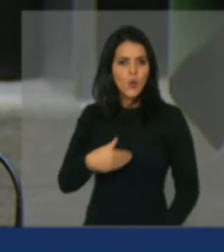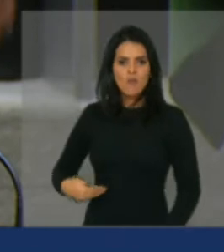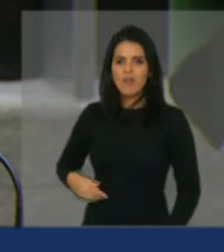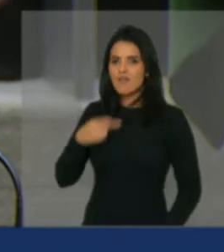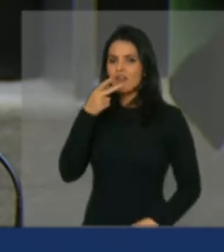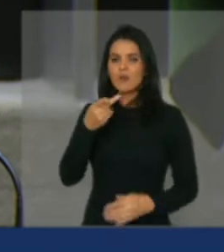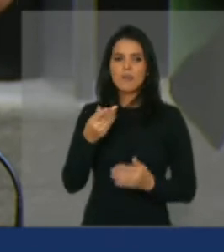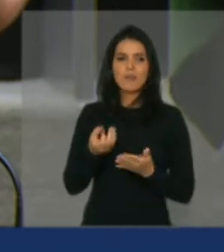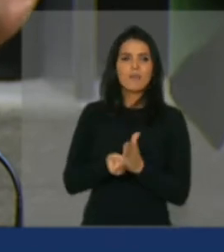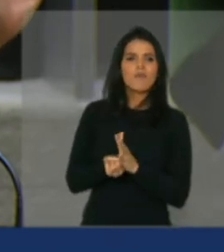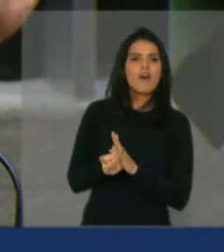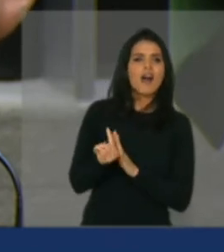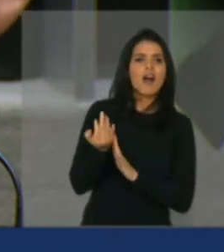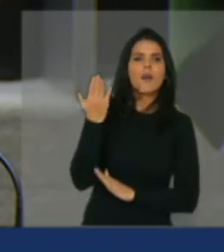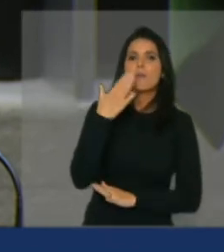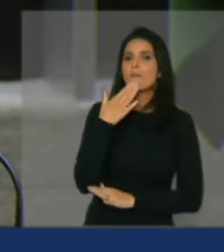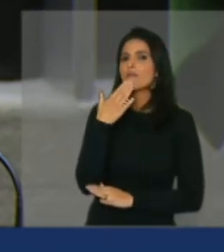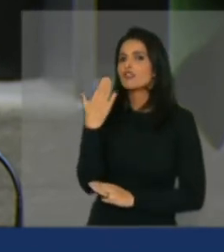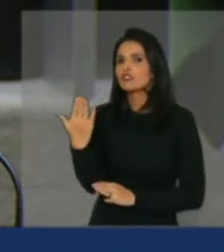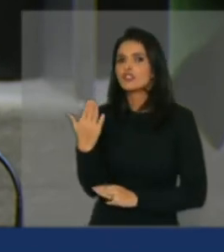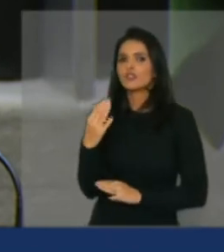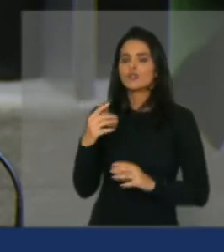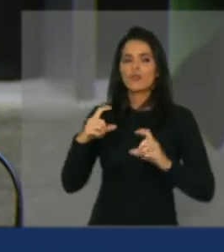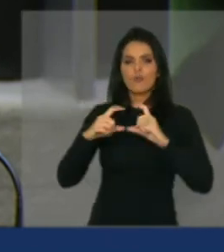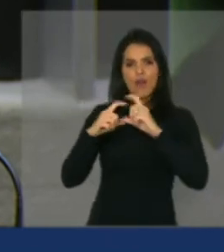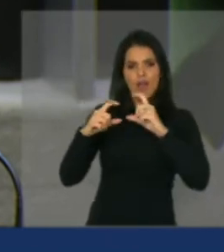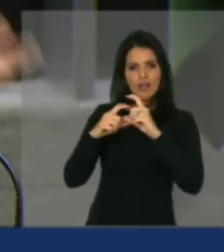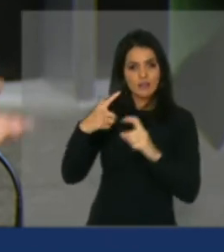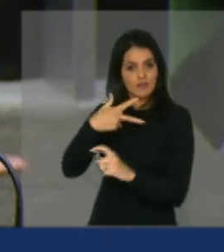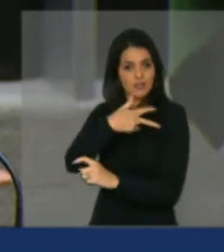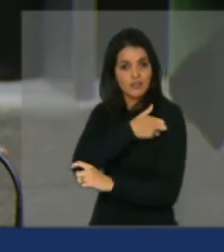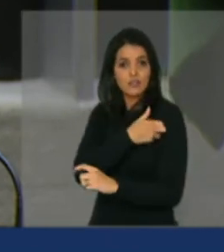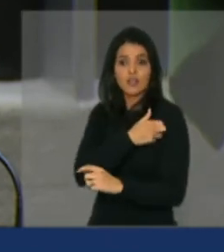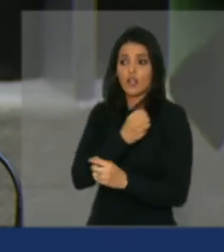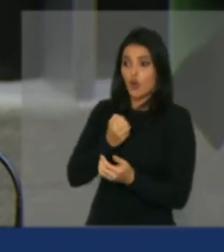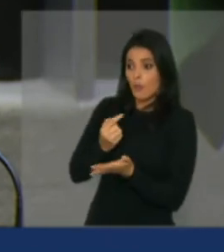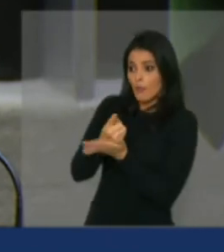BUSCAVAM LOCO LOCO PRETO AR, QUE NEGOU DEZENAS DE PEDIDOS DA FAIZER PARA COMPRAR VACINAS EM TEMPO HÁBIL E IMPEDIR